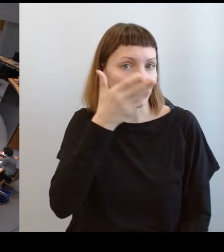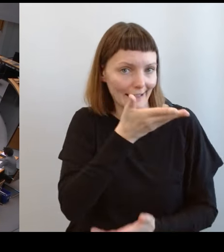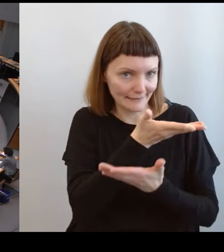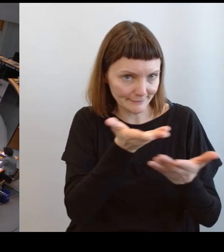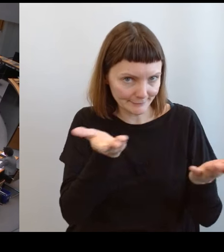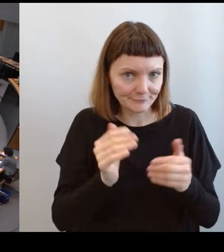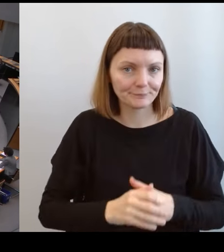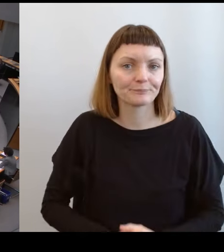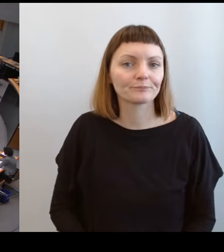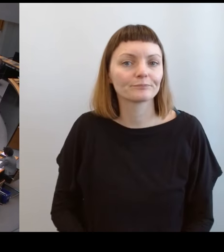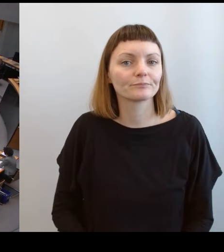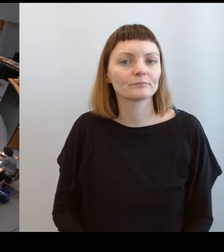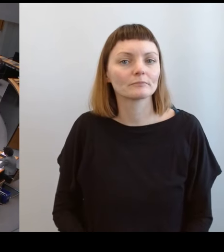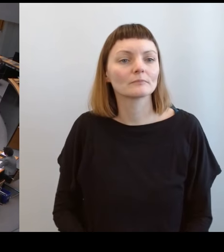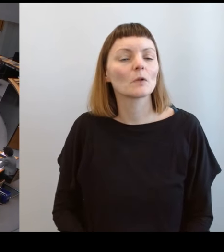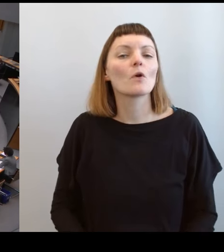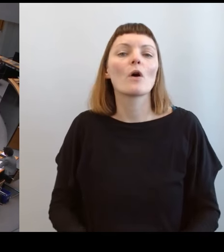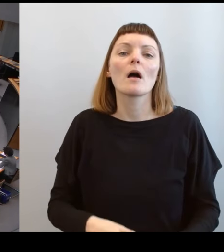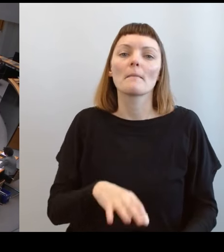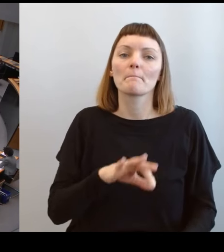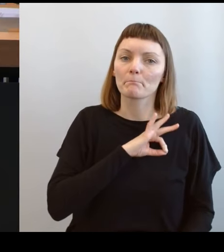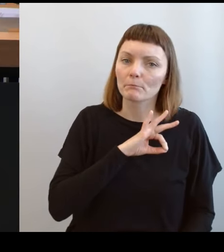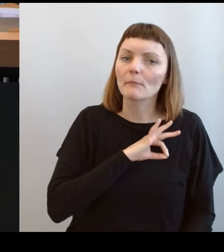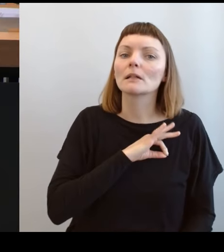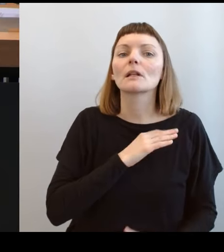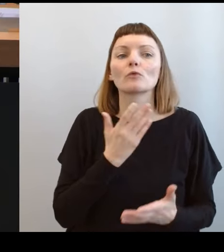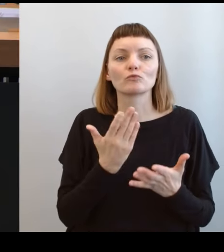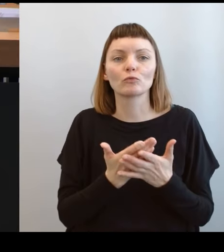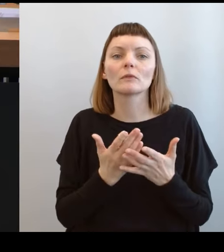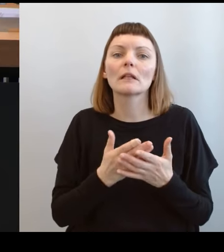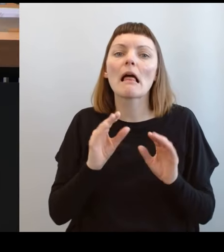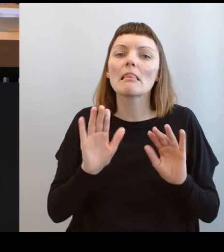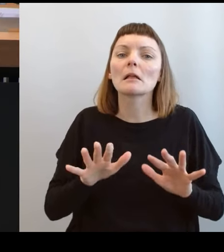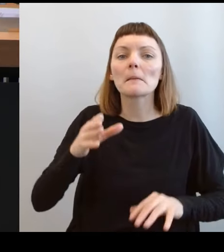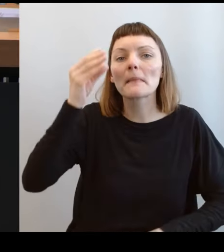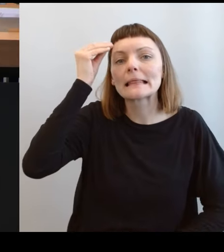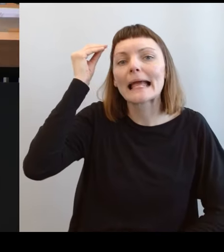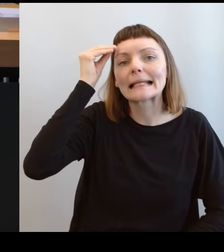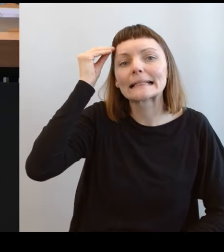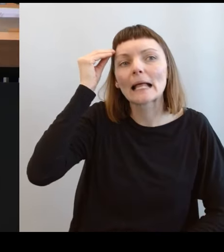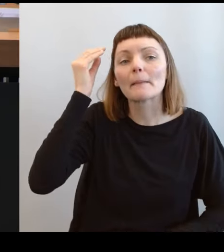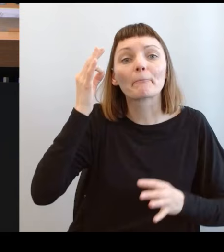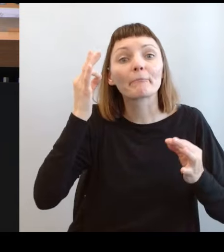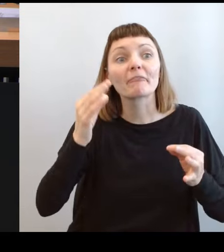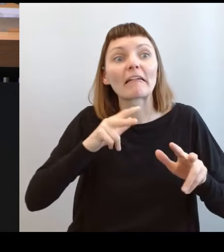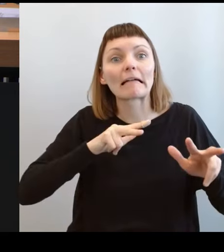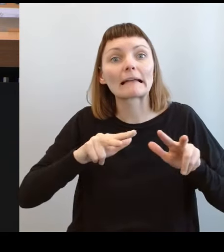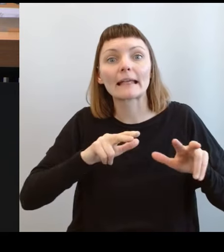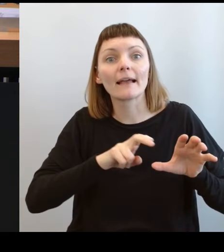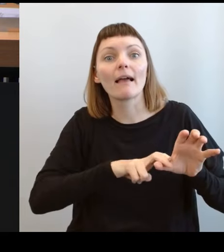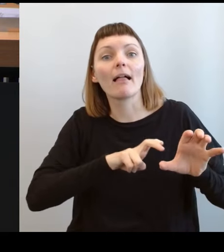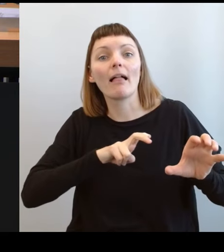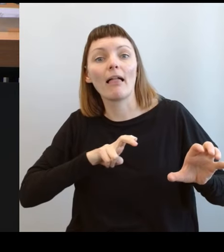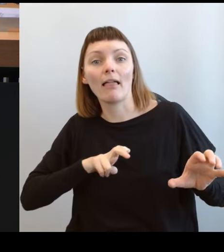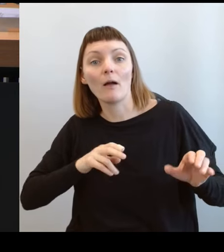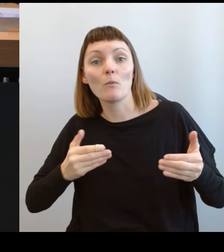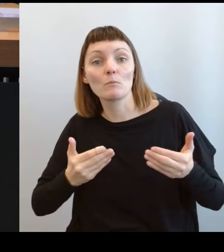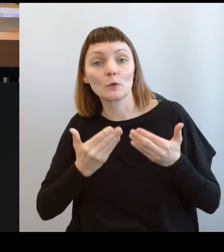zuzulassen, wenn man selber nicht mehr regiert. Plötzlich fallen einem dann Dinge ein, die man so vielleicht nicht auf dem Schirm hatte oder die